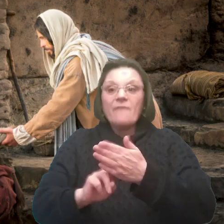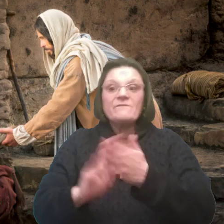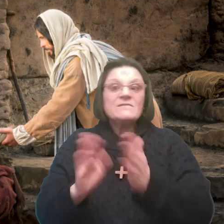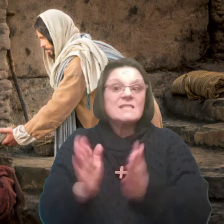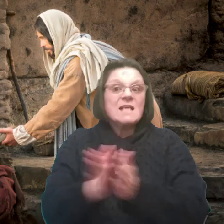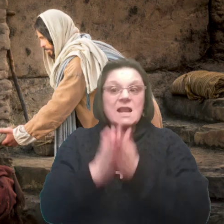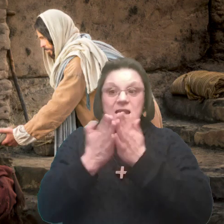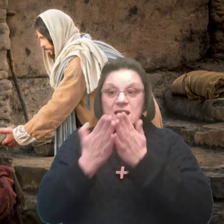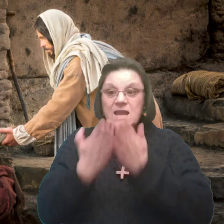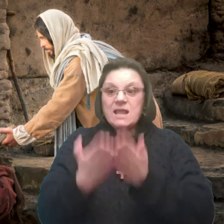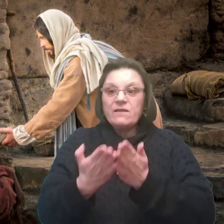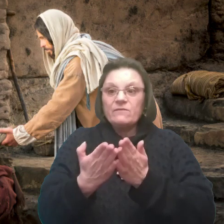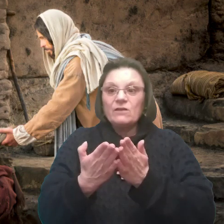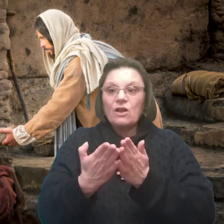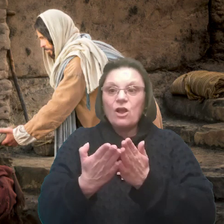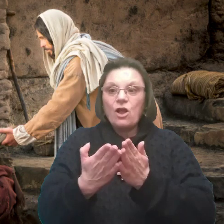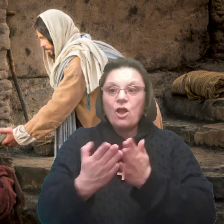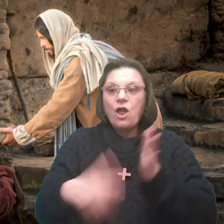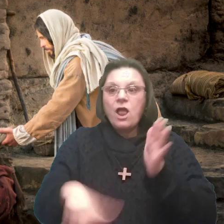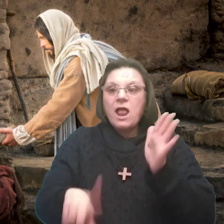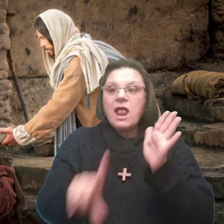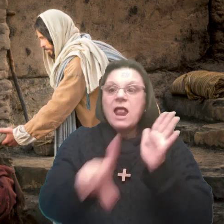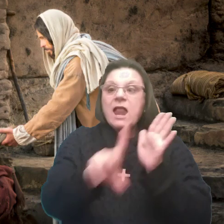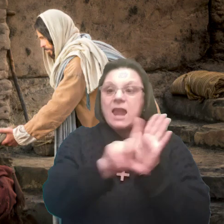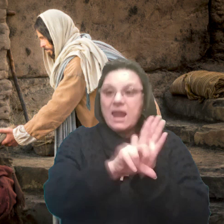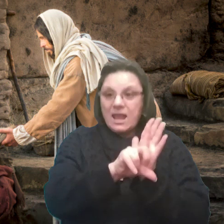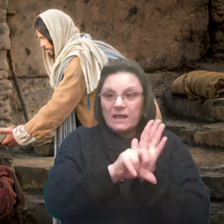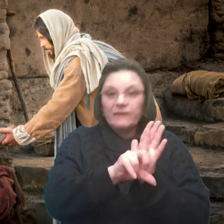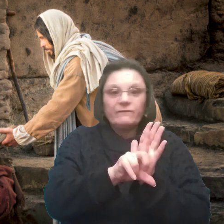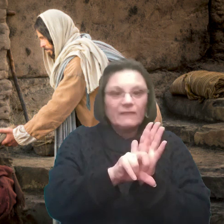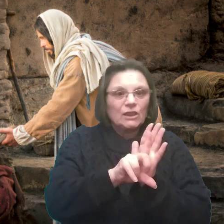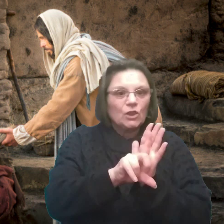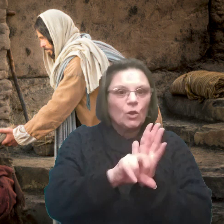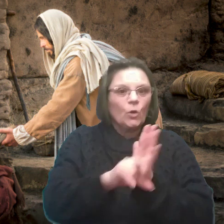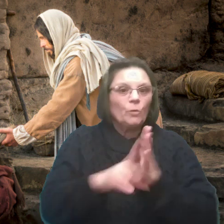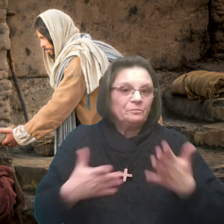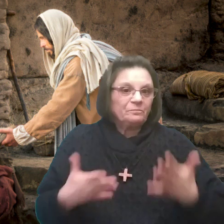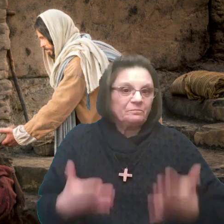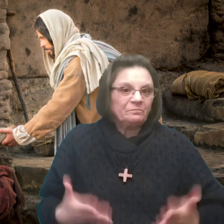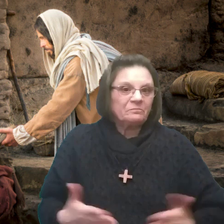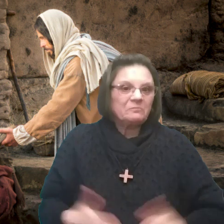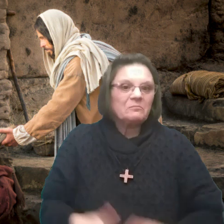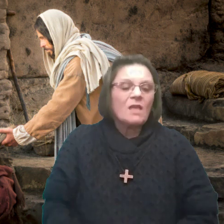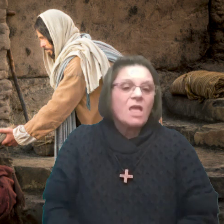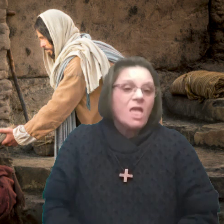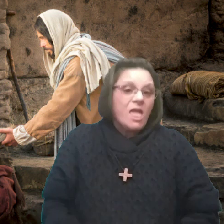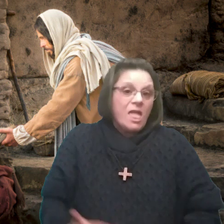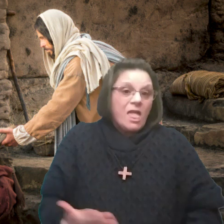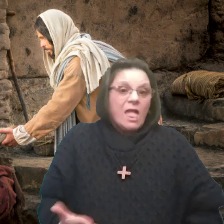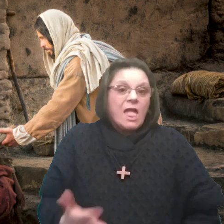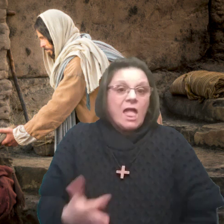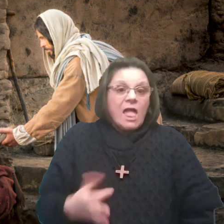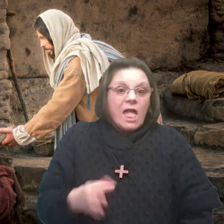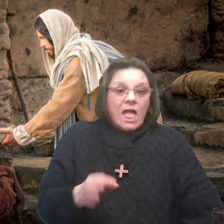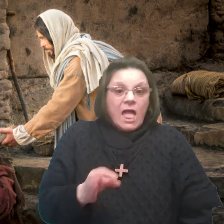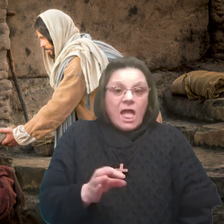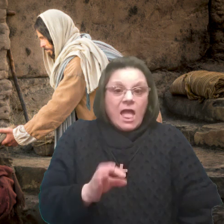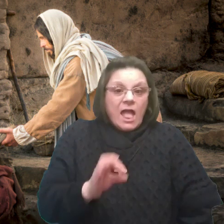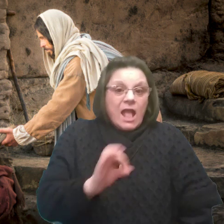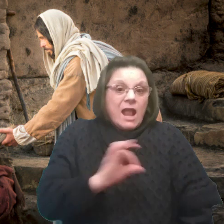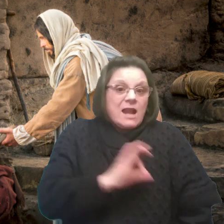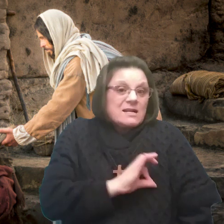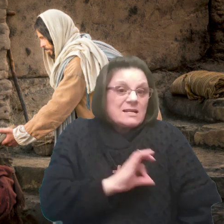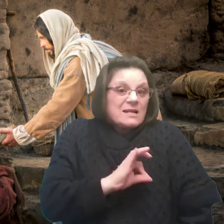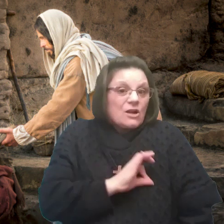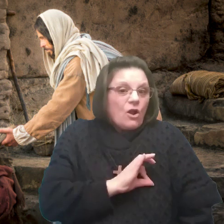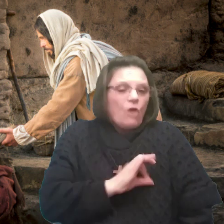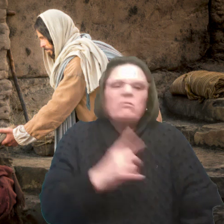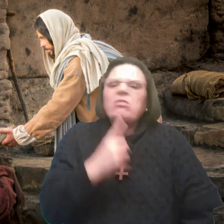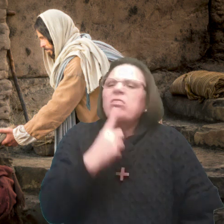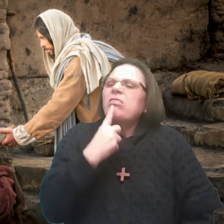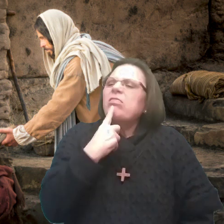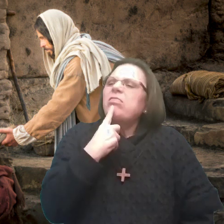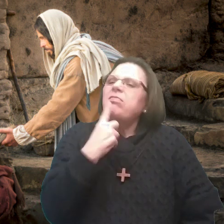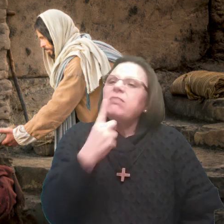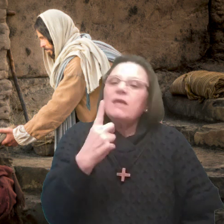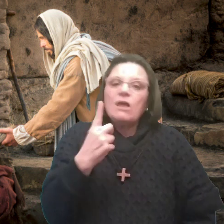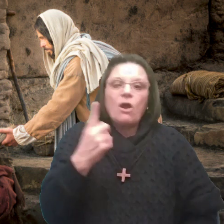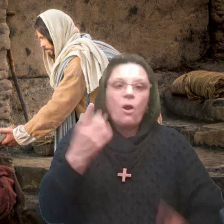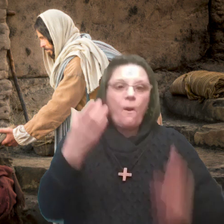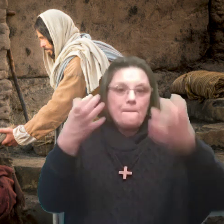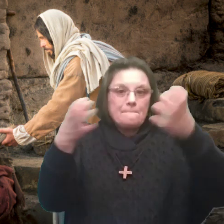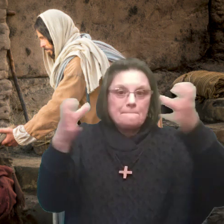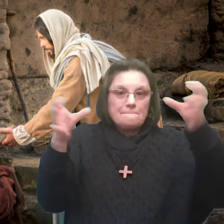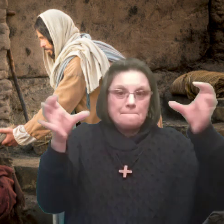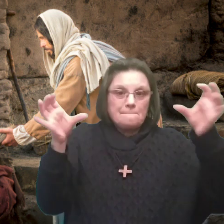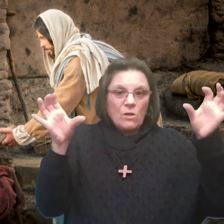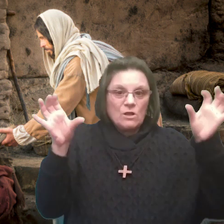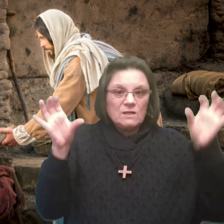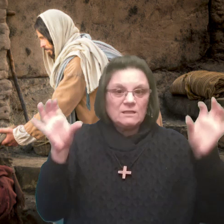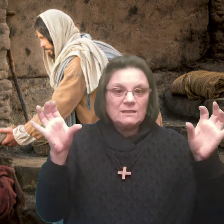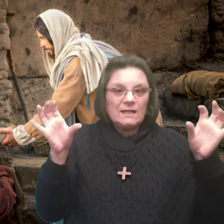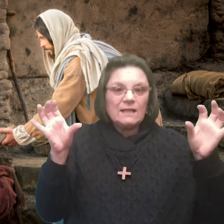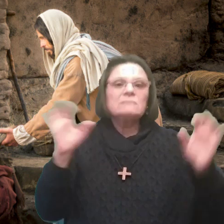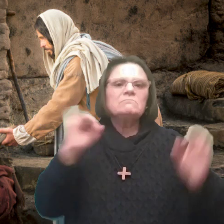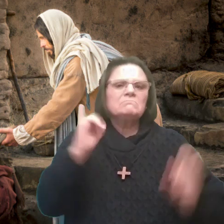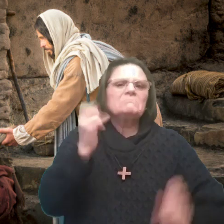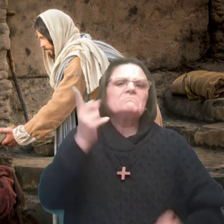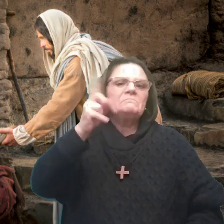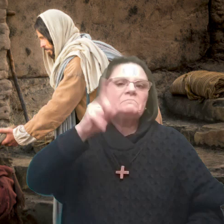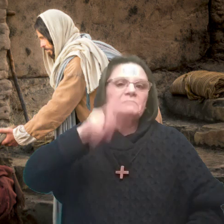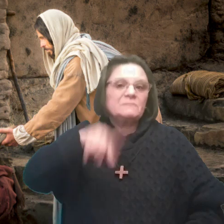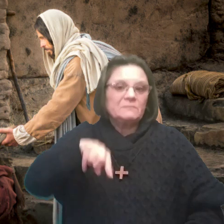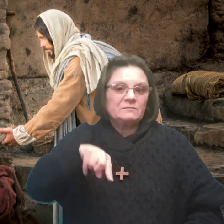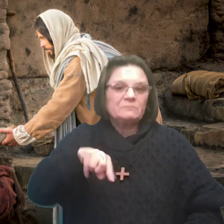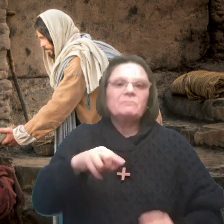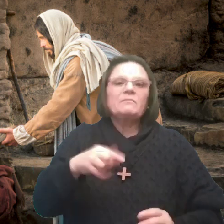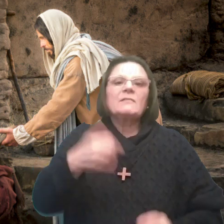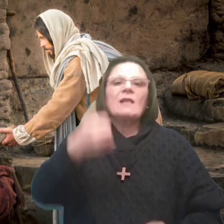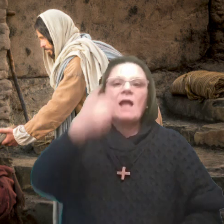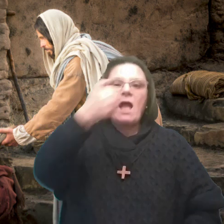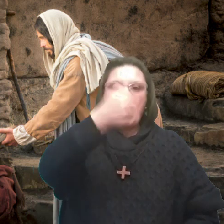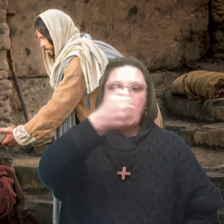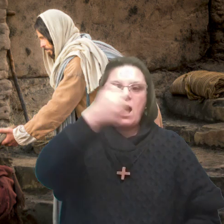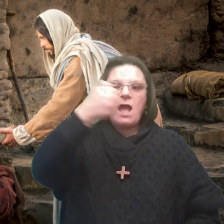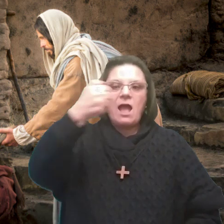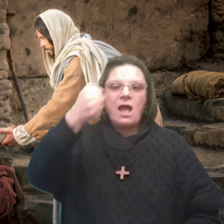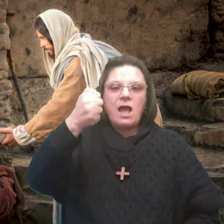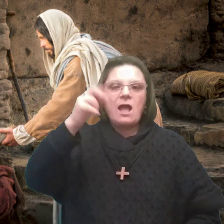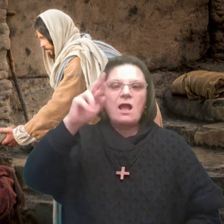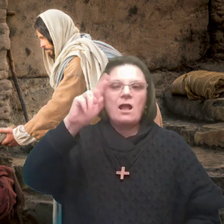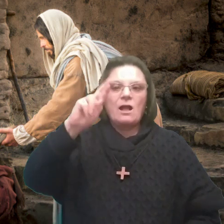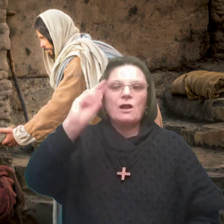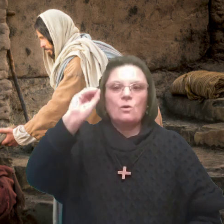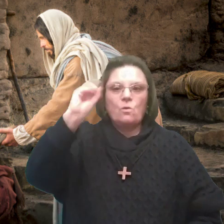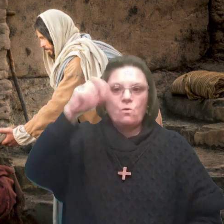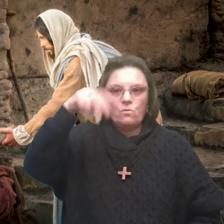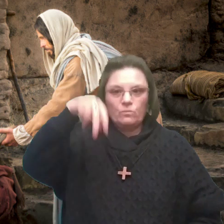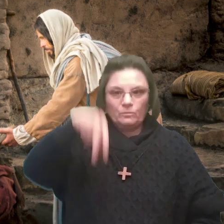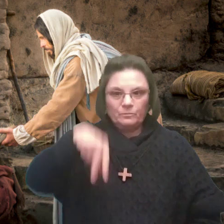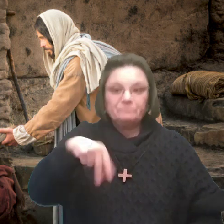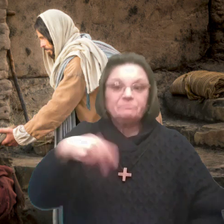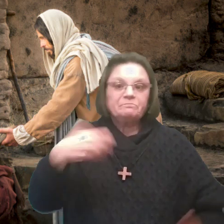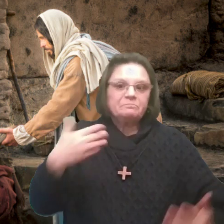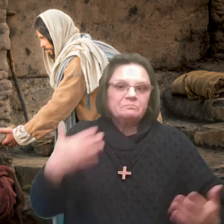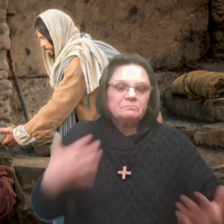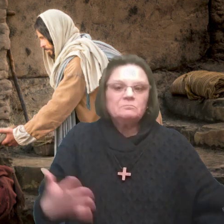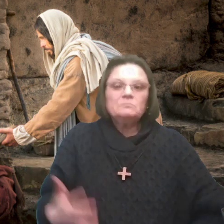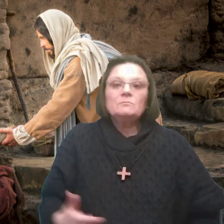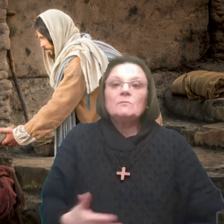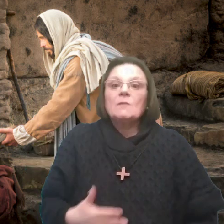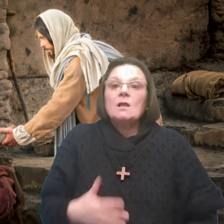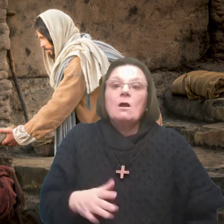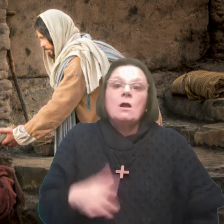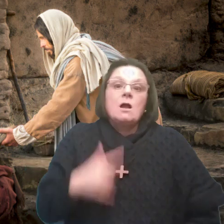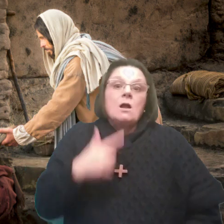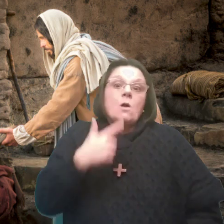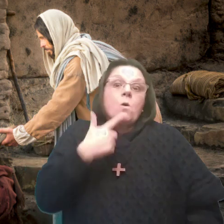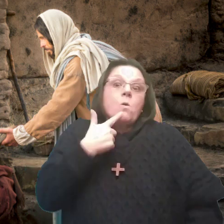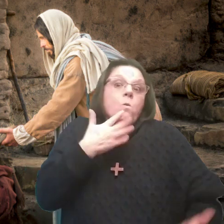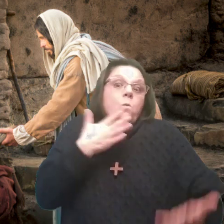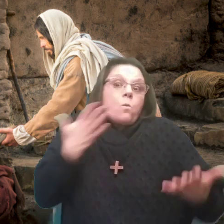Lectura del libro del Levítico El Señor dijo a Moisés y a Aarón: